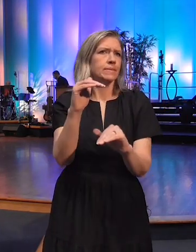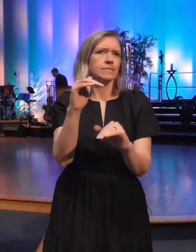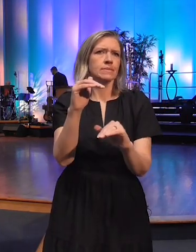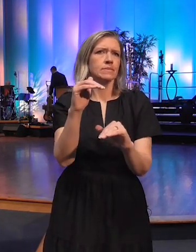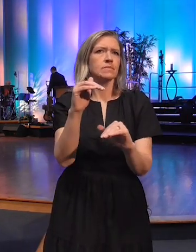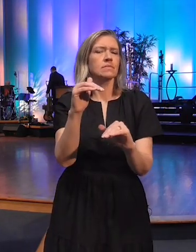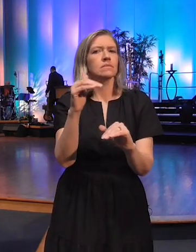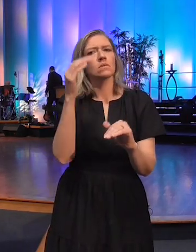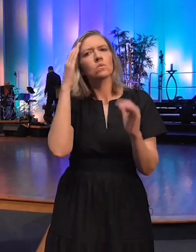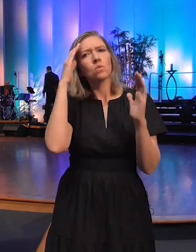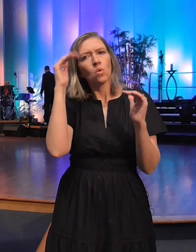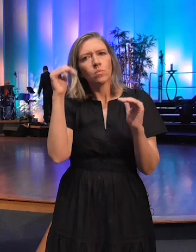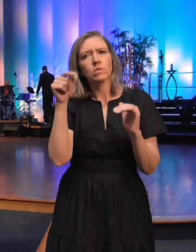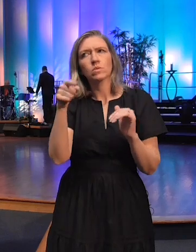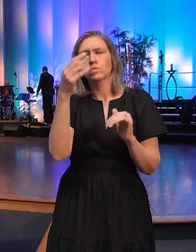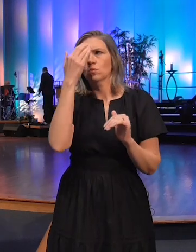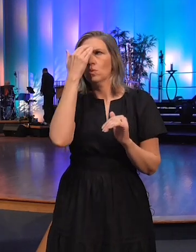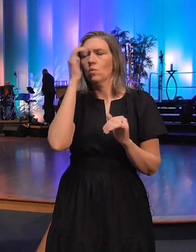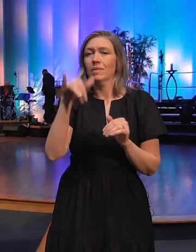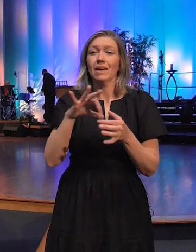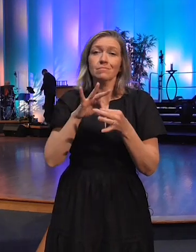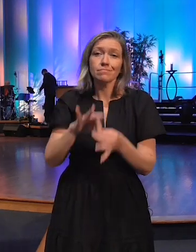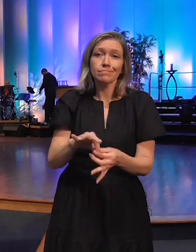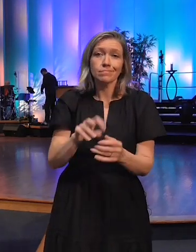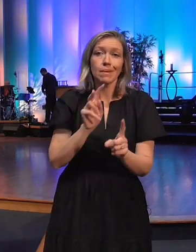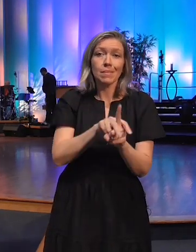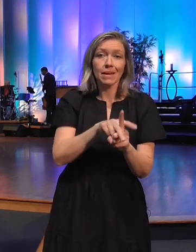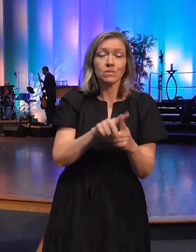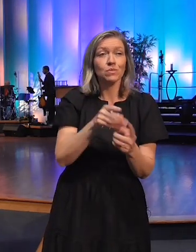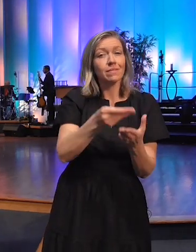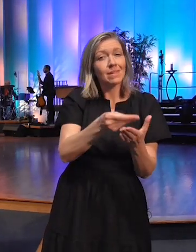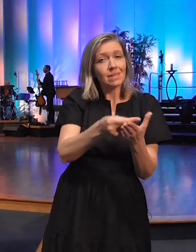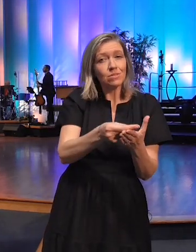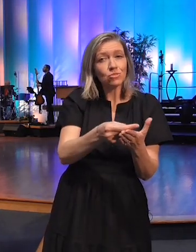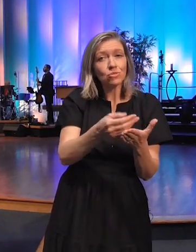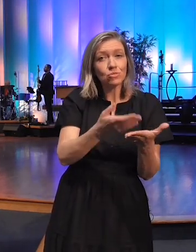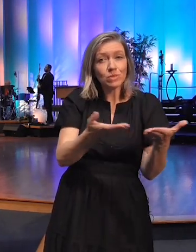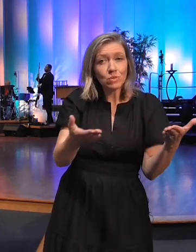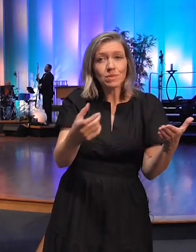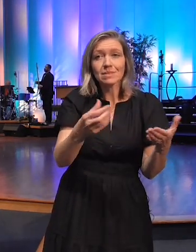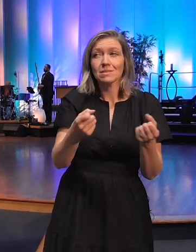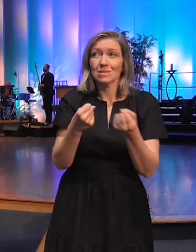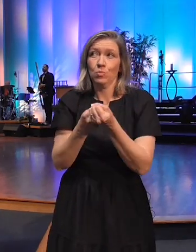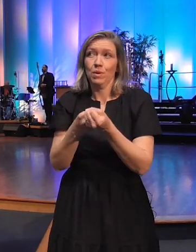recursos financieros y al apoyo de este glorioso Ministerio llamado Mile High Church,